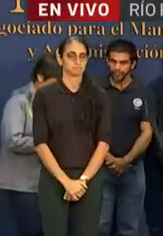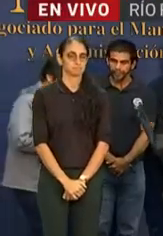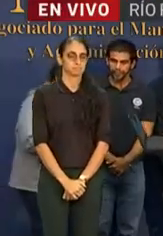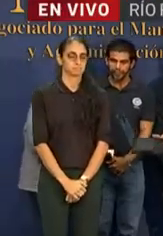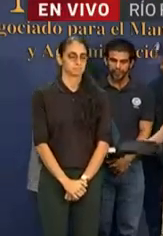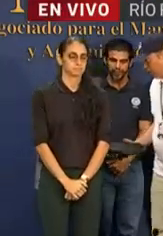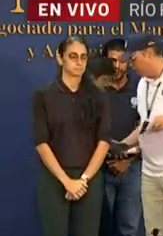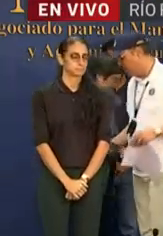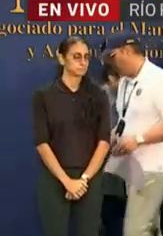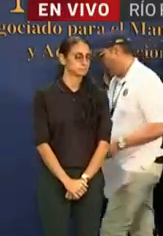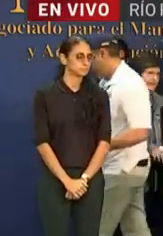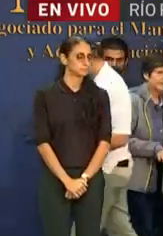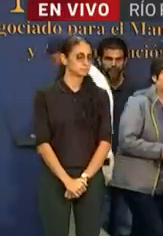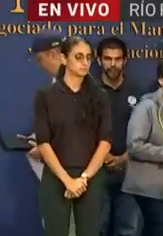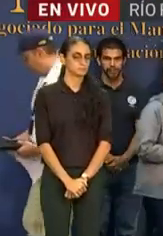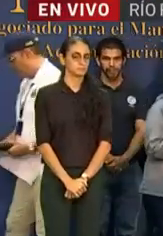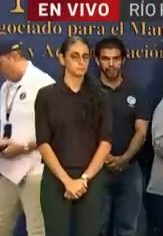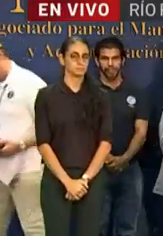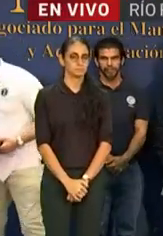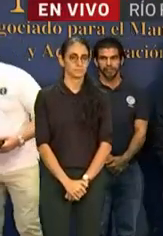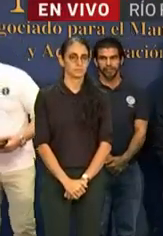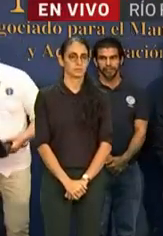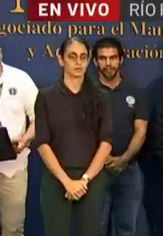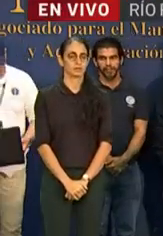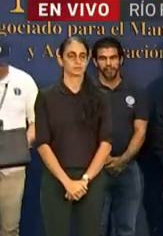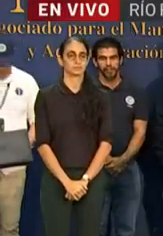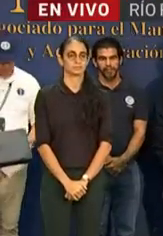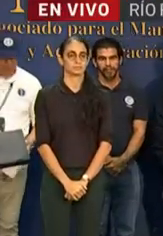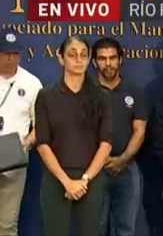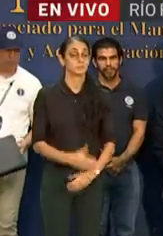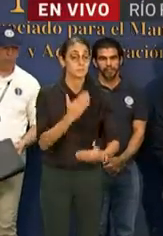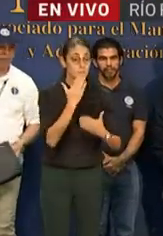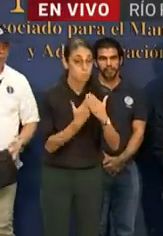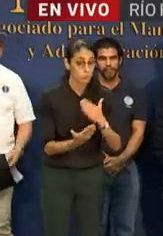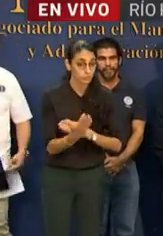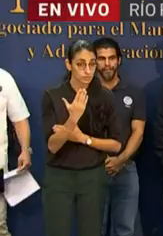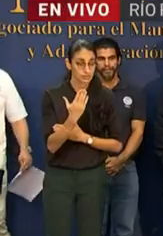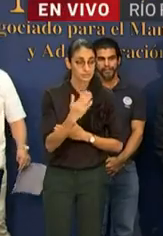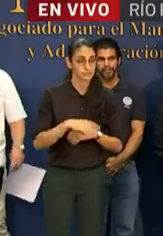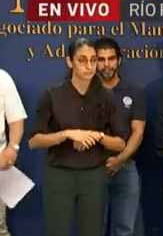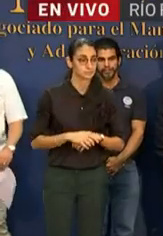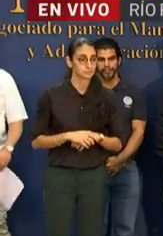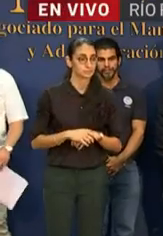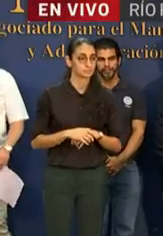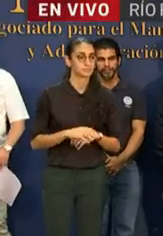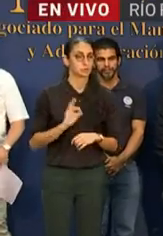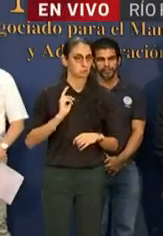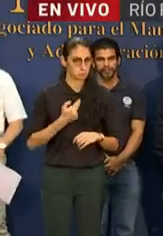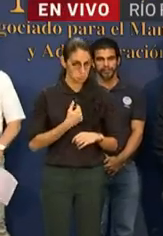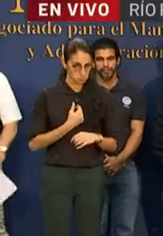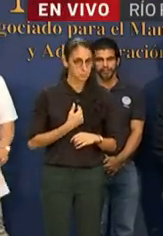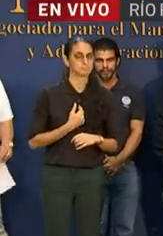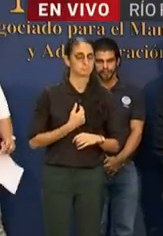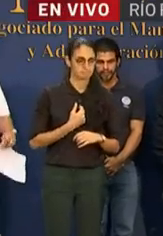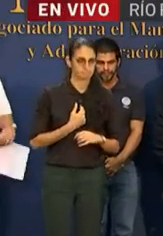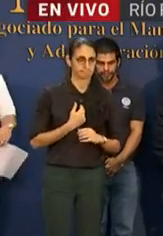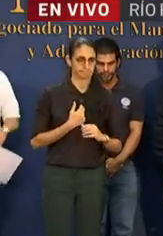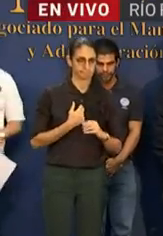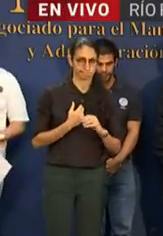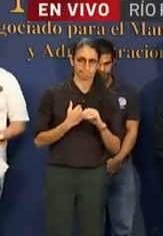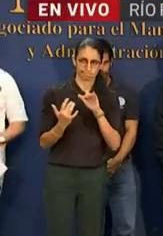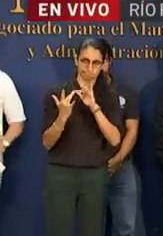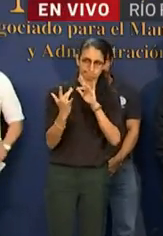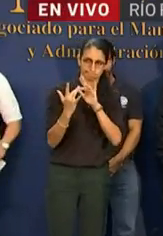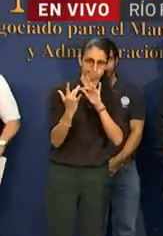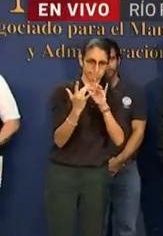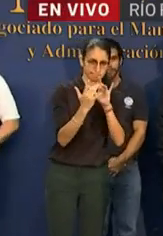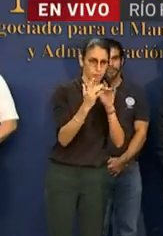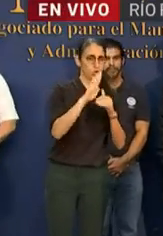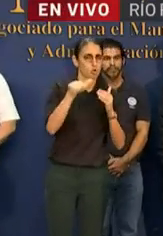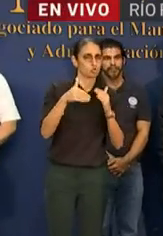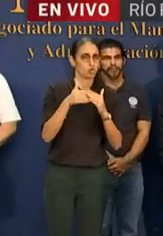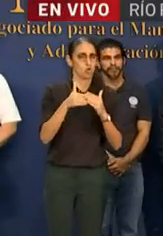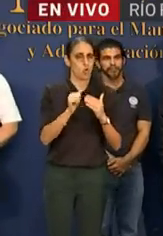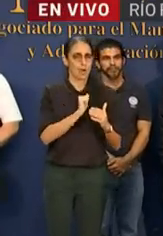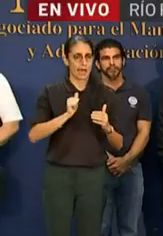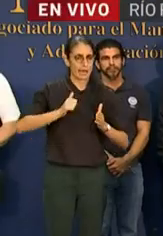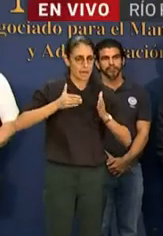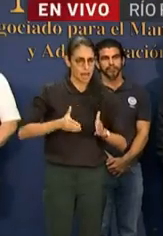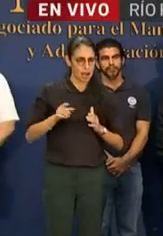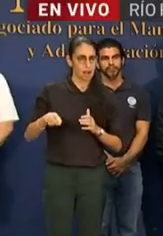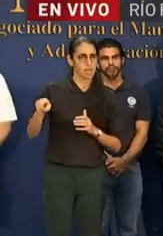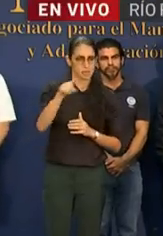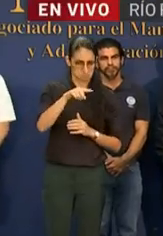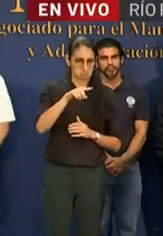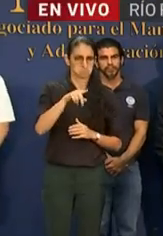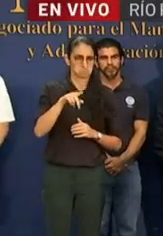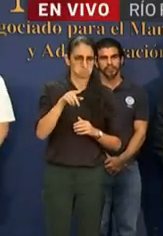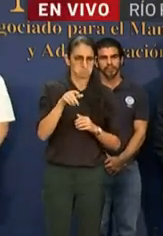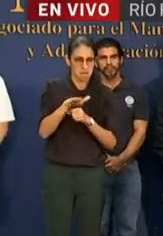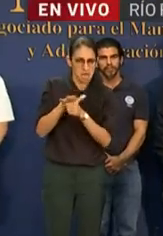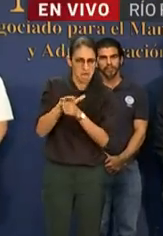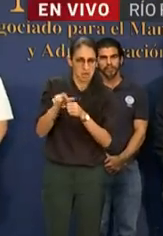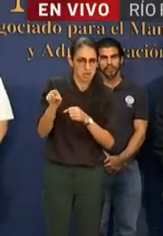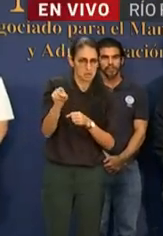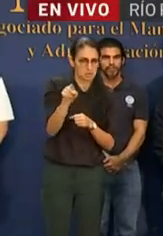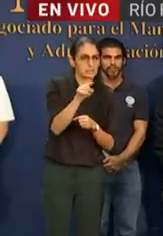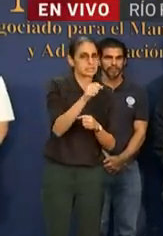RICO. PUERTO SOBRE AVANZANDO